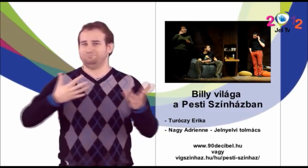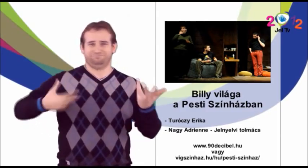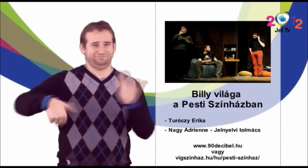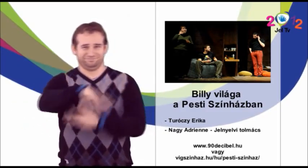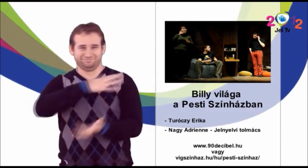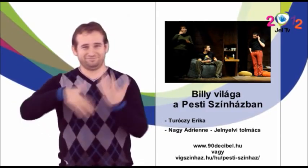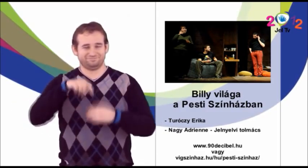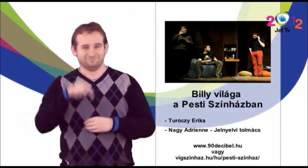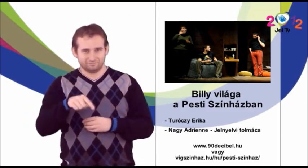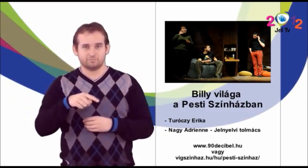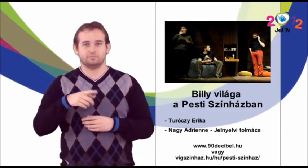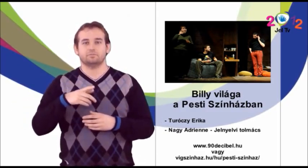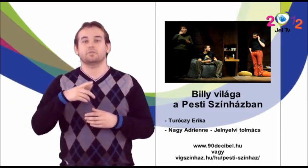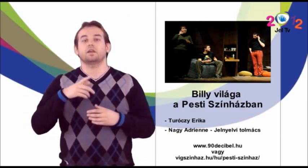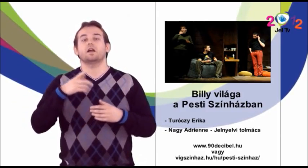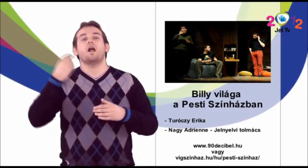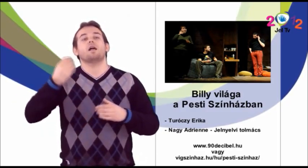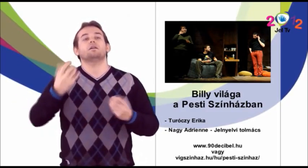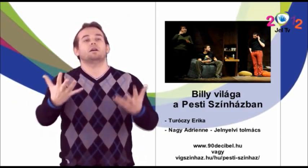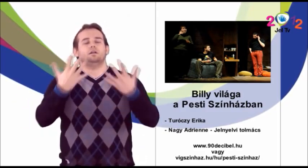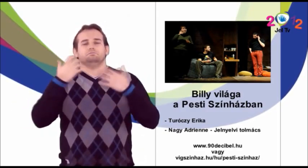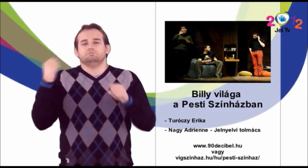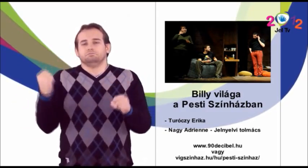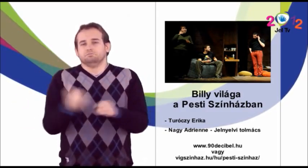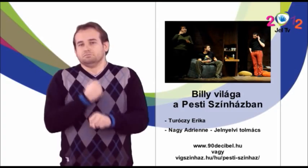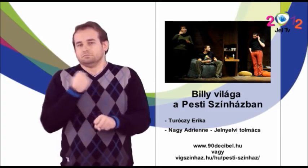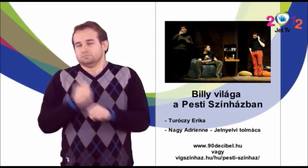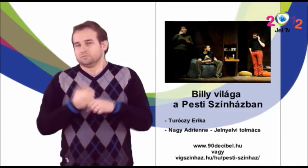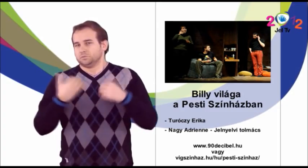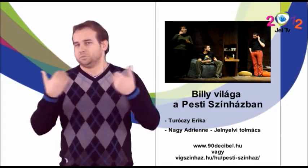A két család története játszódik. Izgalmas, nagy hatással volt az elõadás.